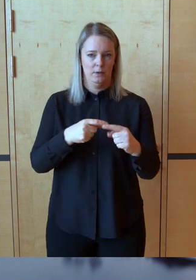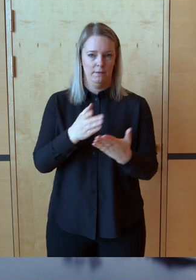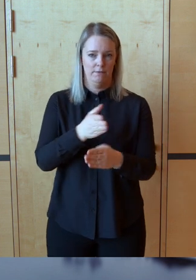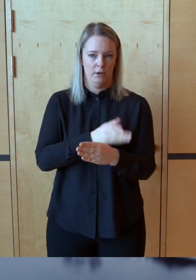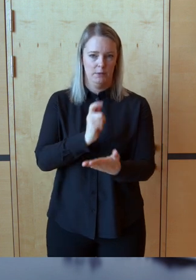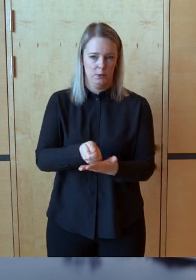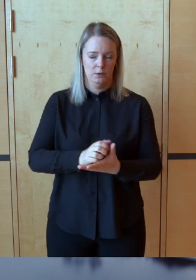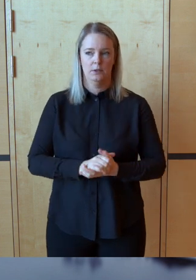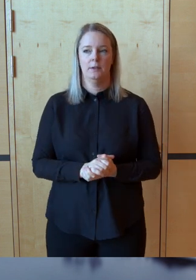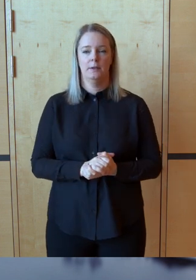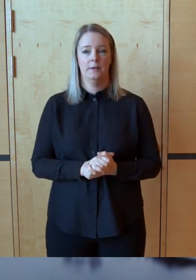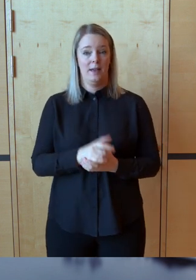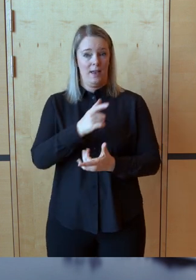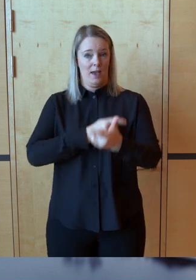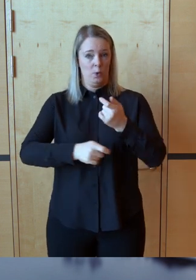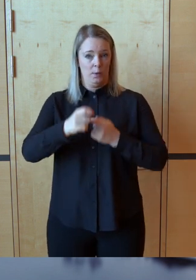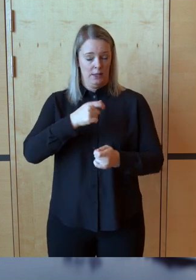Ekonomin i frågan så kan jag tänka mig